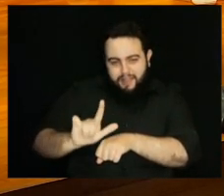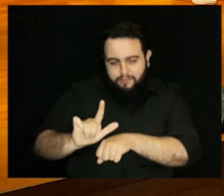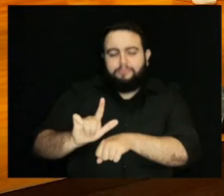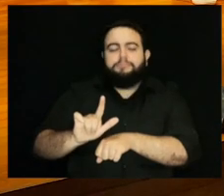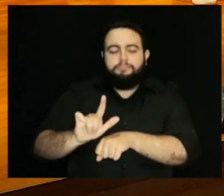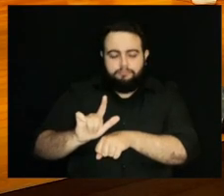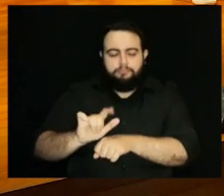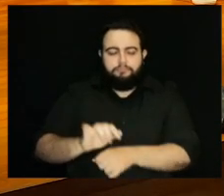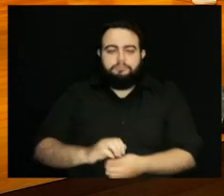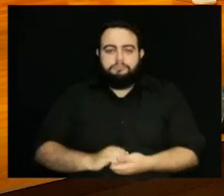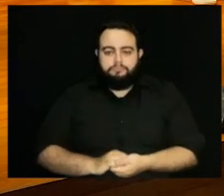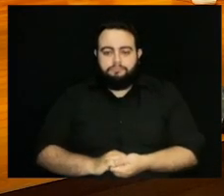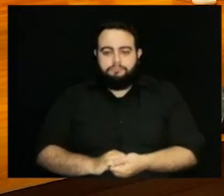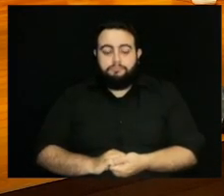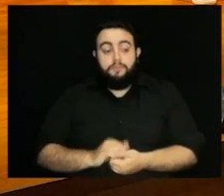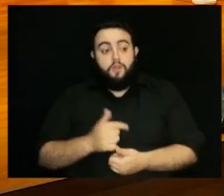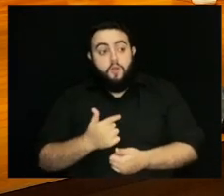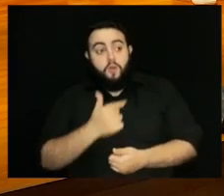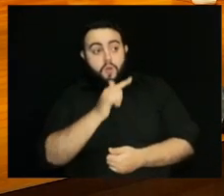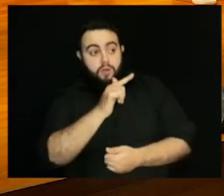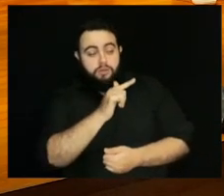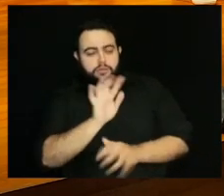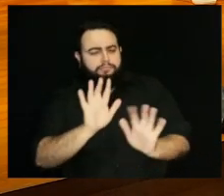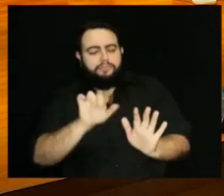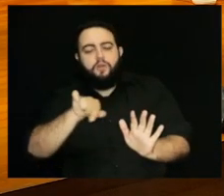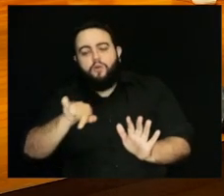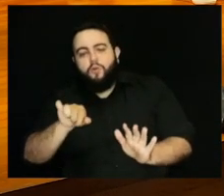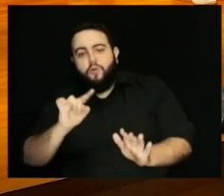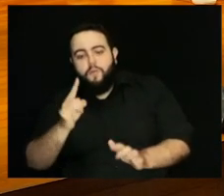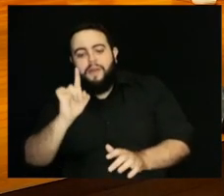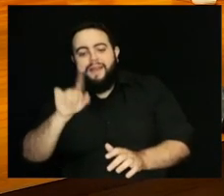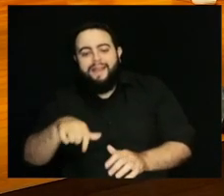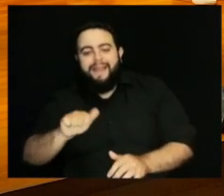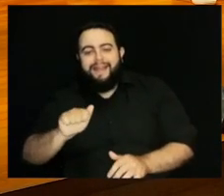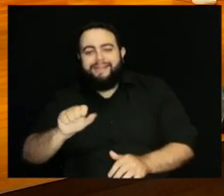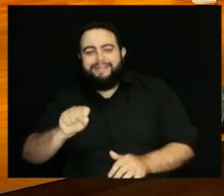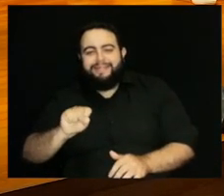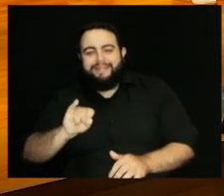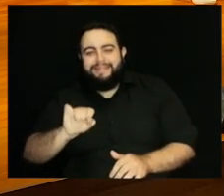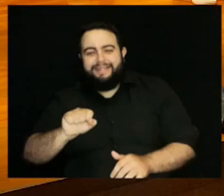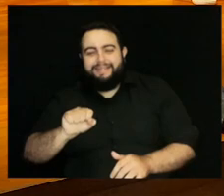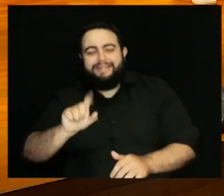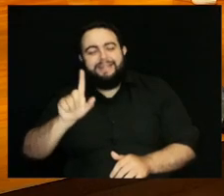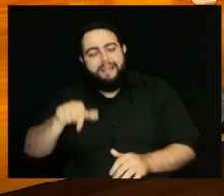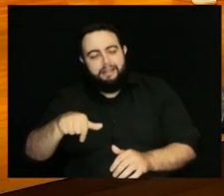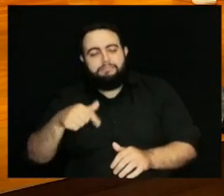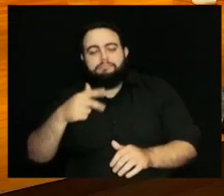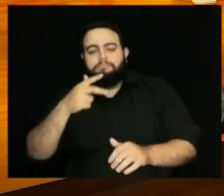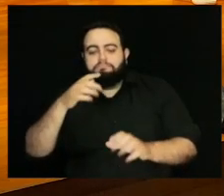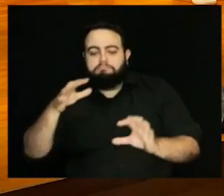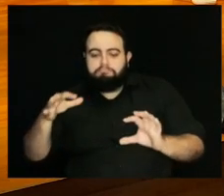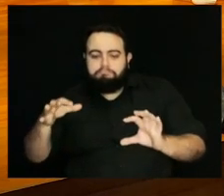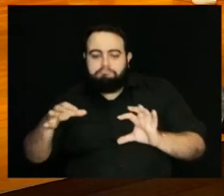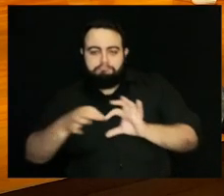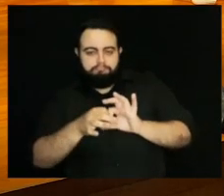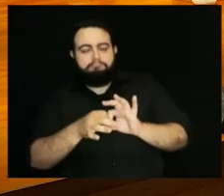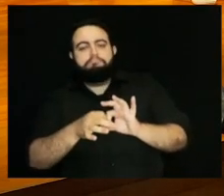Chateaubriand, forte opositor ao governo Vargas e portanto tocava as mesmas músicas que tocavam